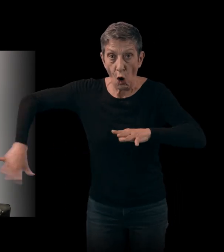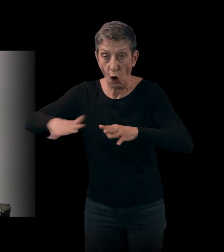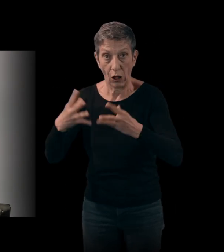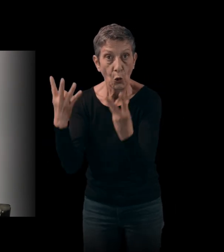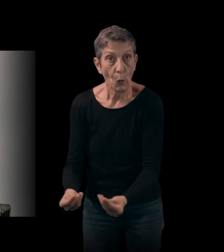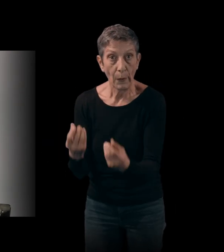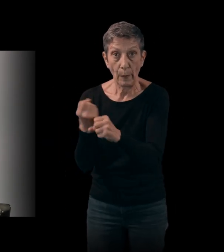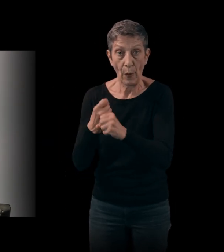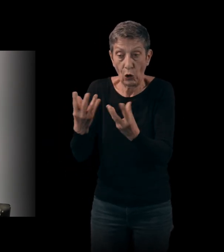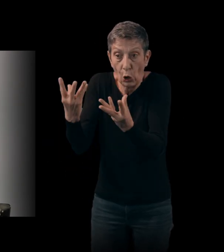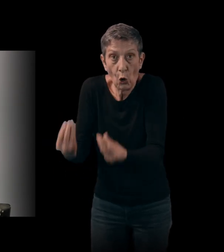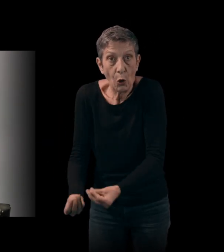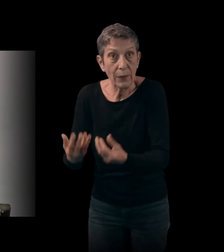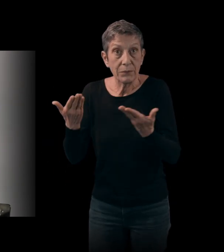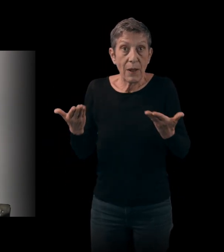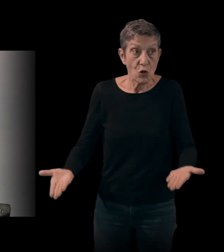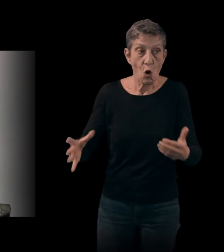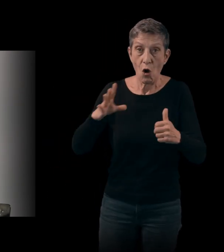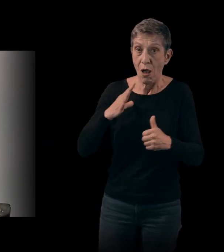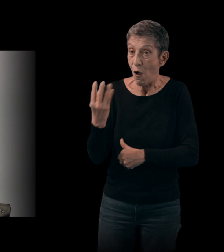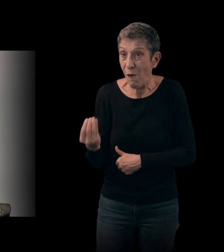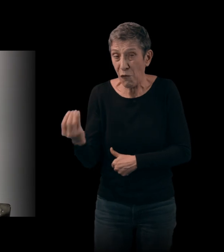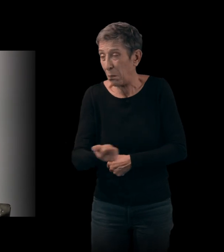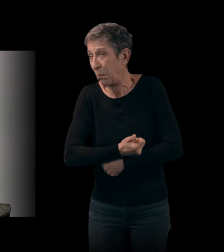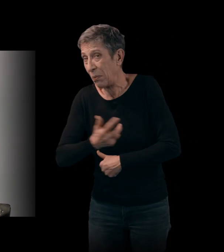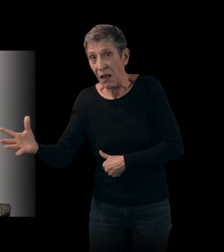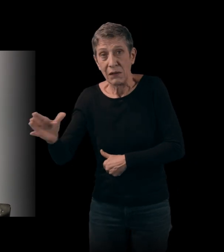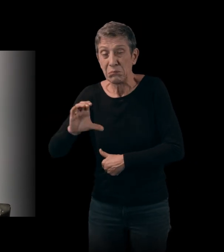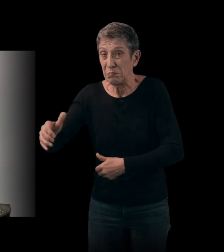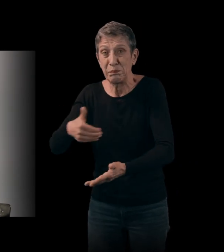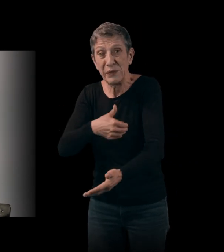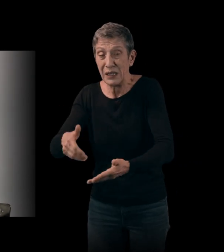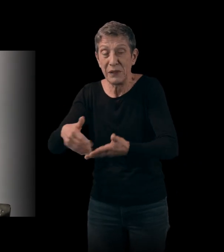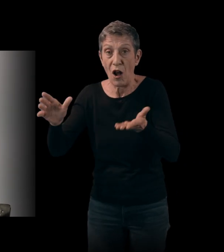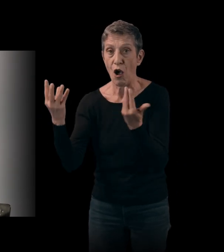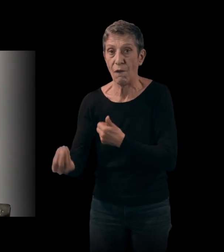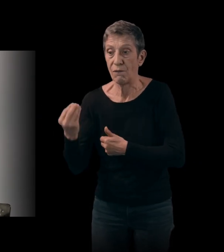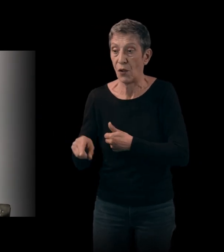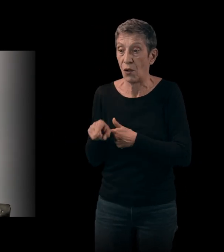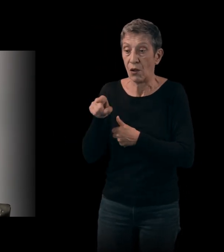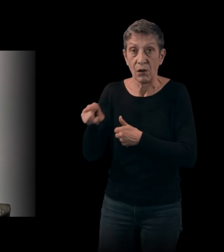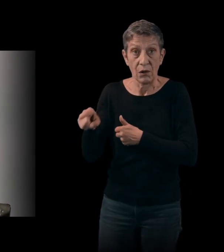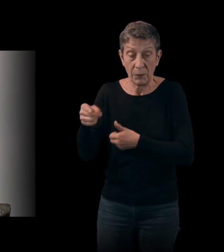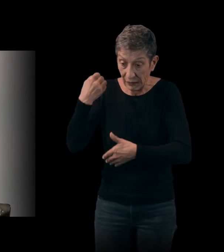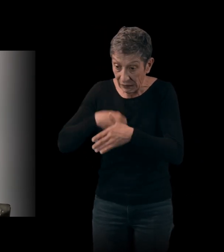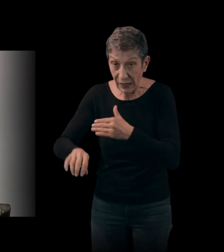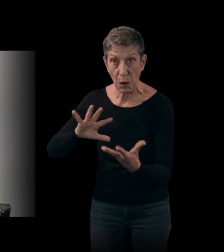Et vous avez des centaines de milliers d'enfants qui naissent difformes, parce qu'en fait, tout ce qui est dans la terre passe dans le sang.